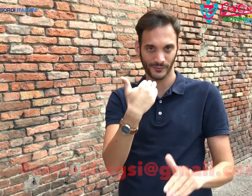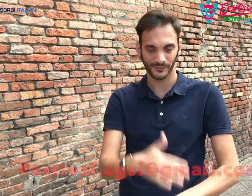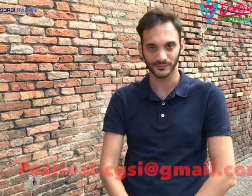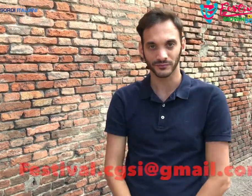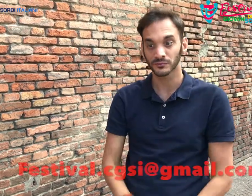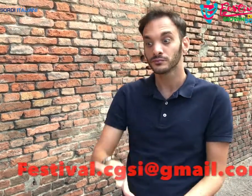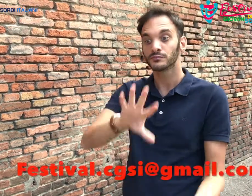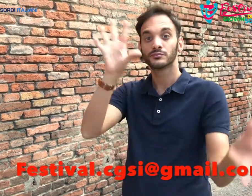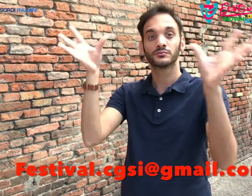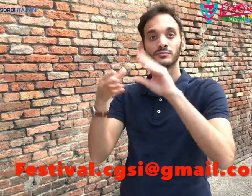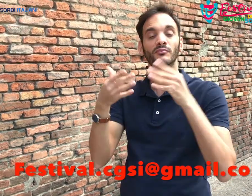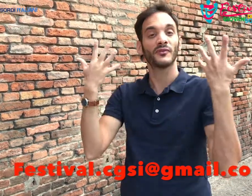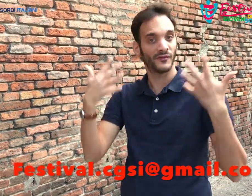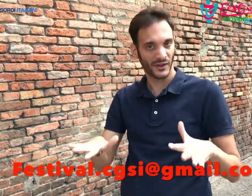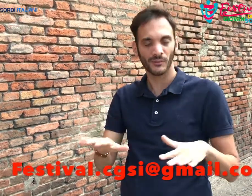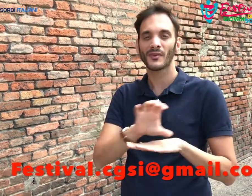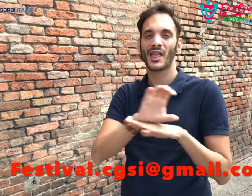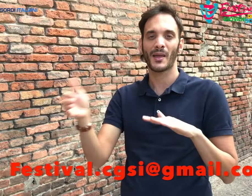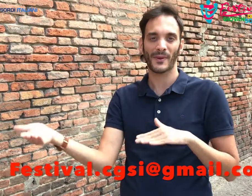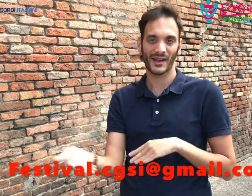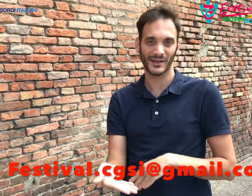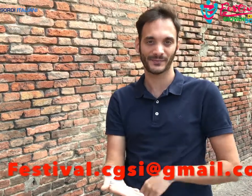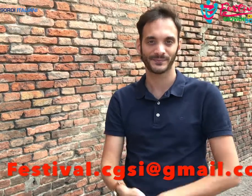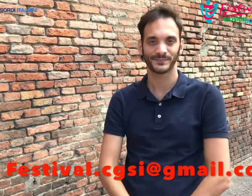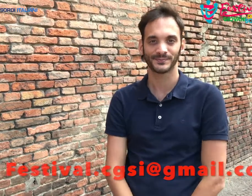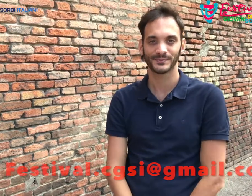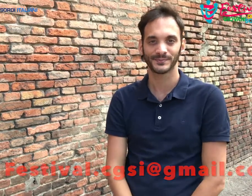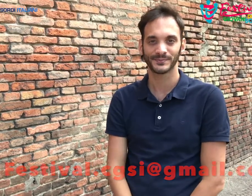Si prega di inviare tutti e 5 gli allegati al seguente indirizzo e-mail in alto: